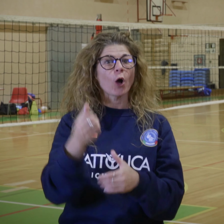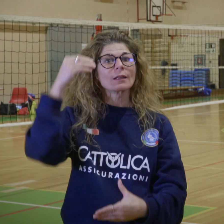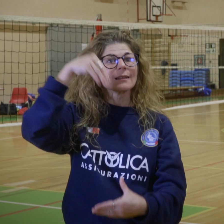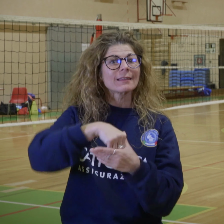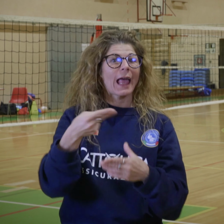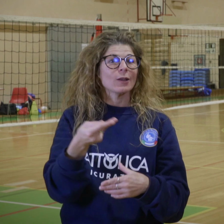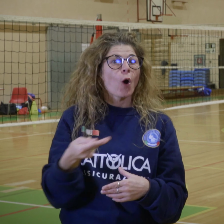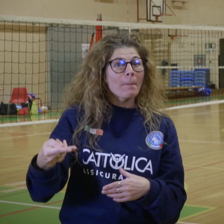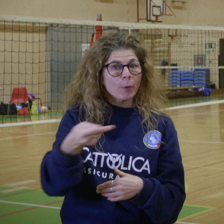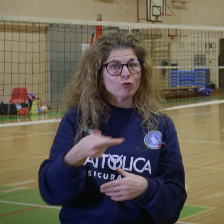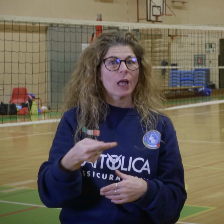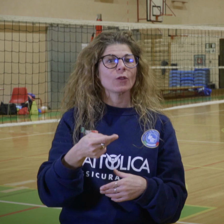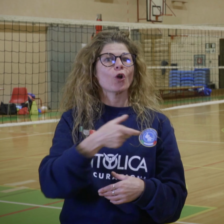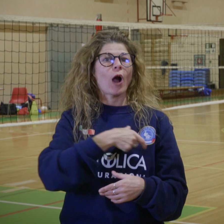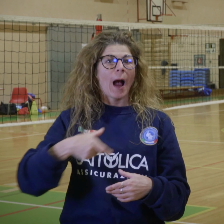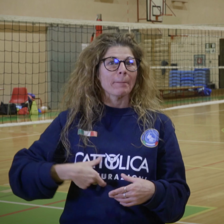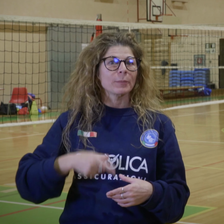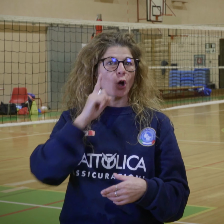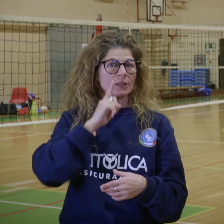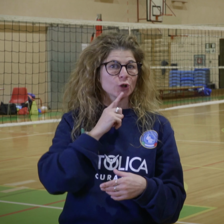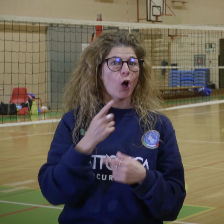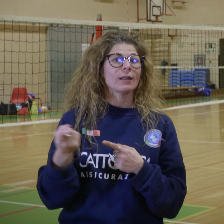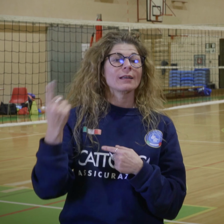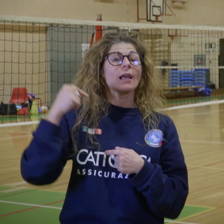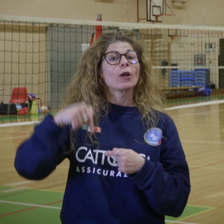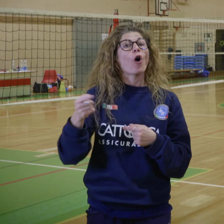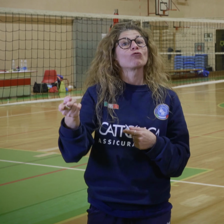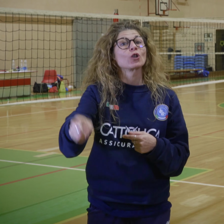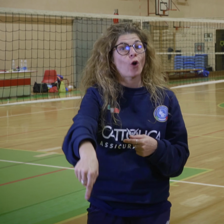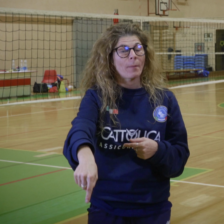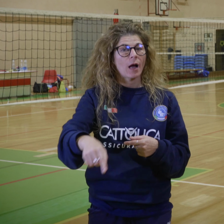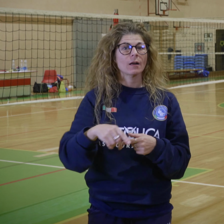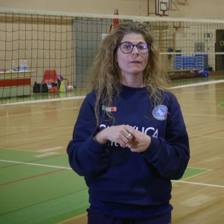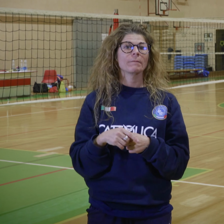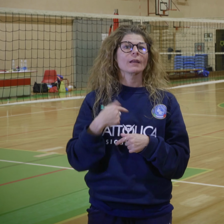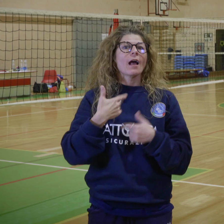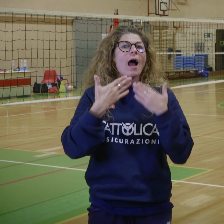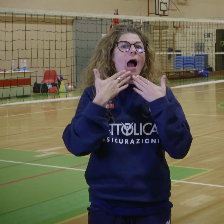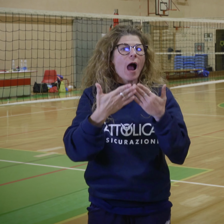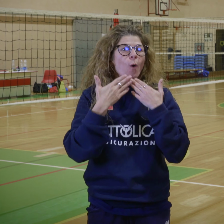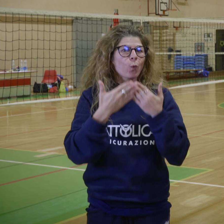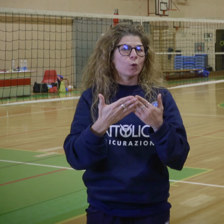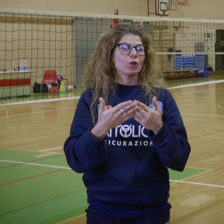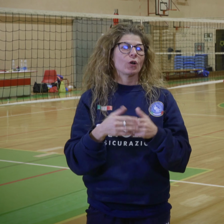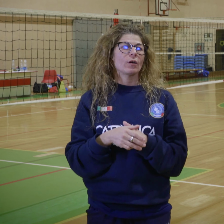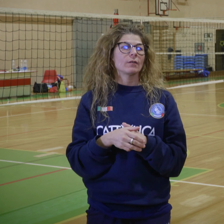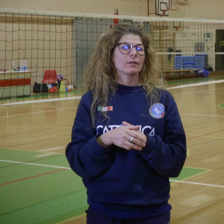quello di "Campioni sordi ieri, oggi e domani". Il mio augurio è quello di far vivere